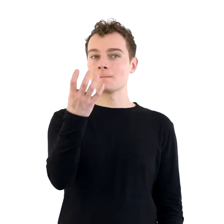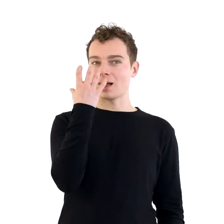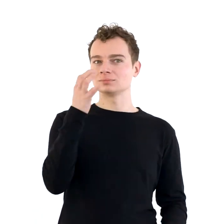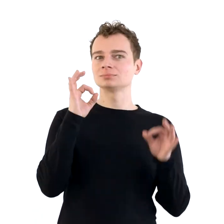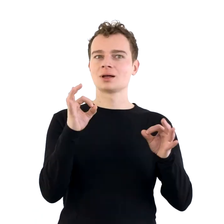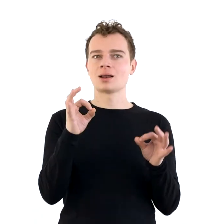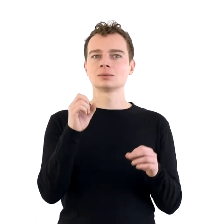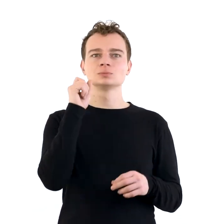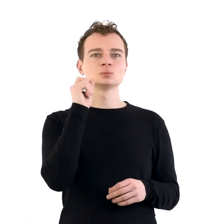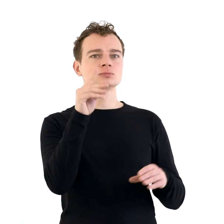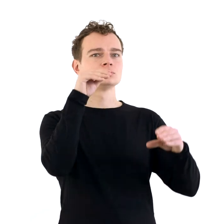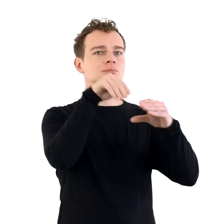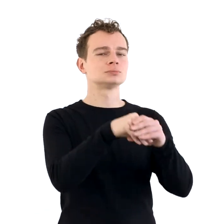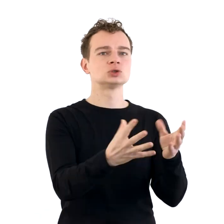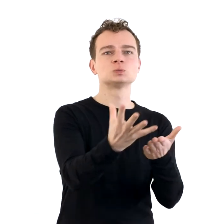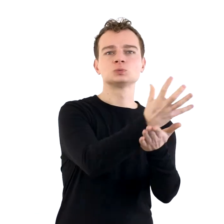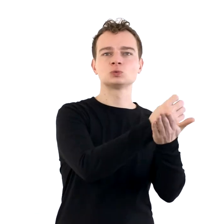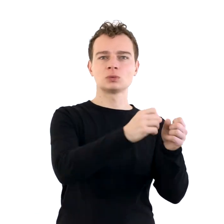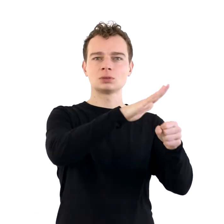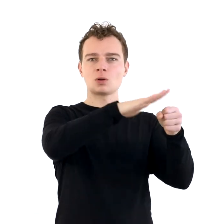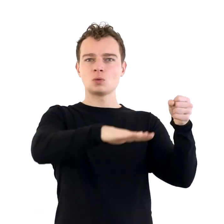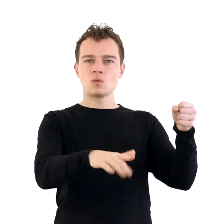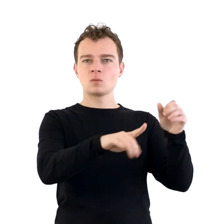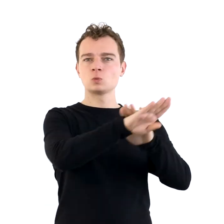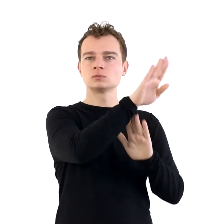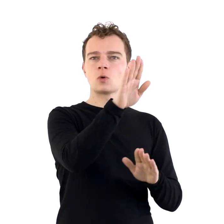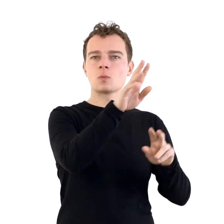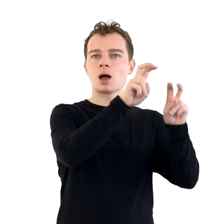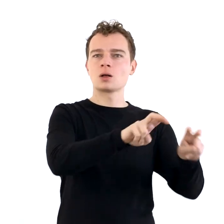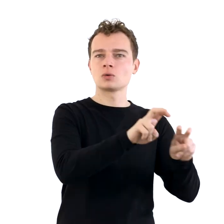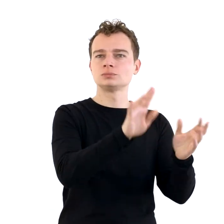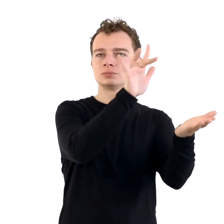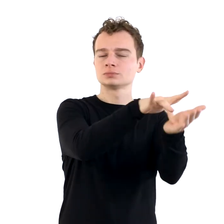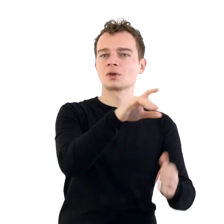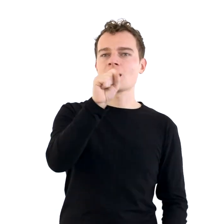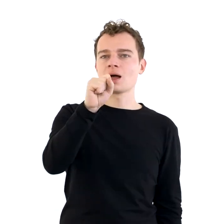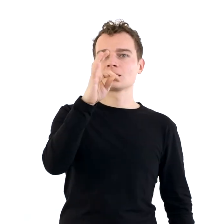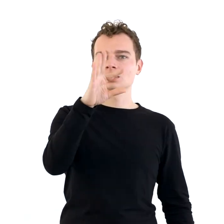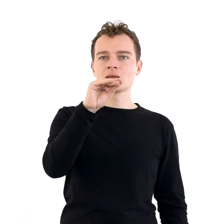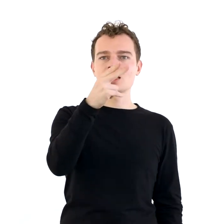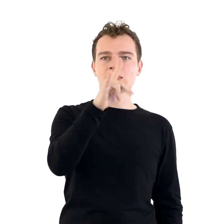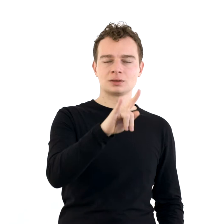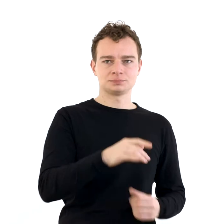Obecnie znajduje się w zbiorach Narodowego Muzeum Archeologicznego w Atenach.